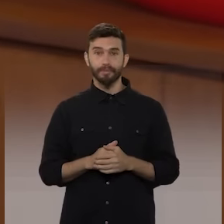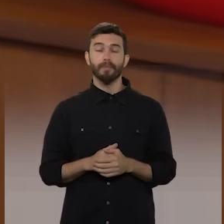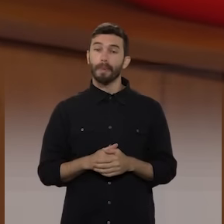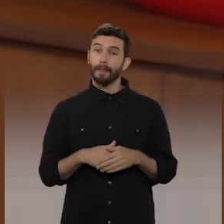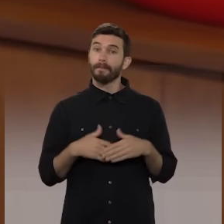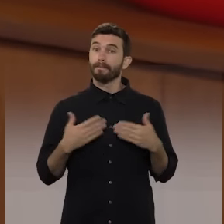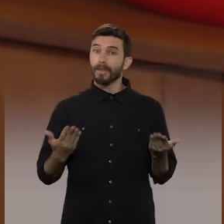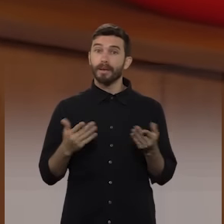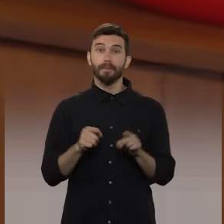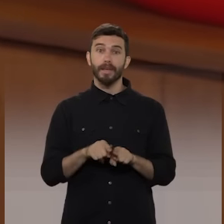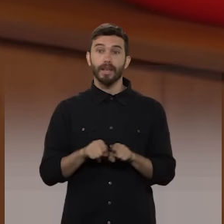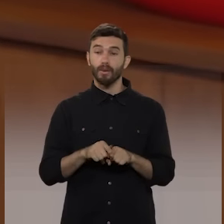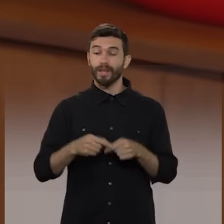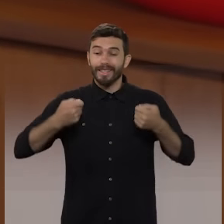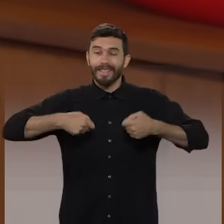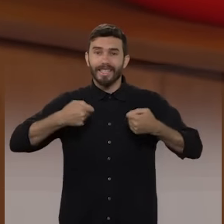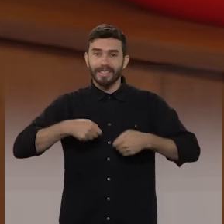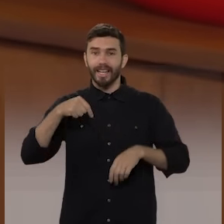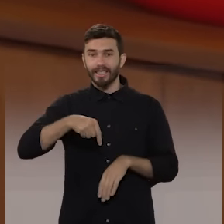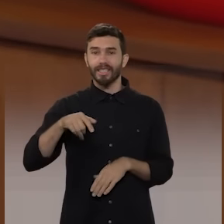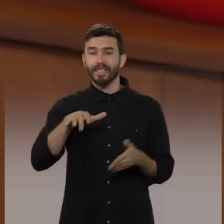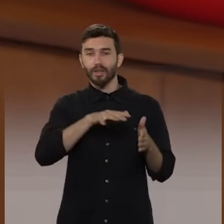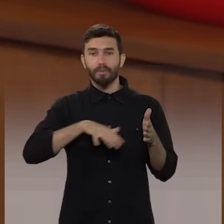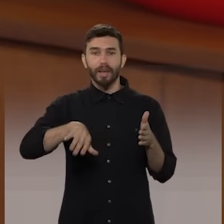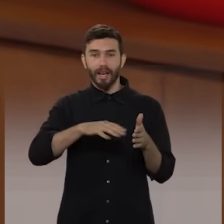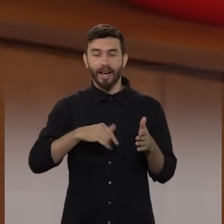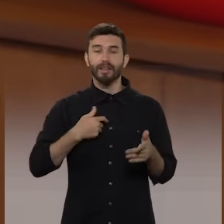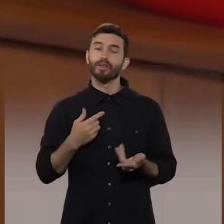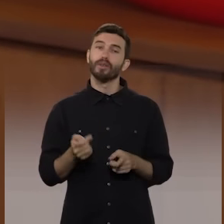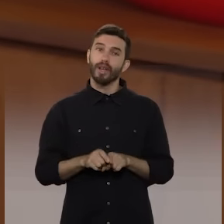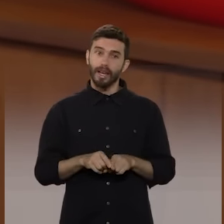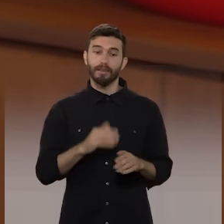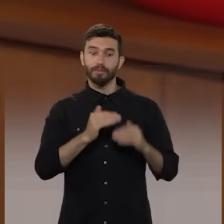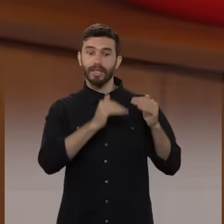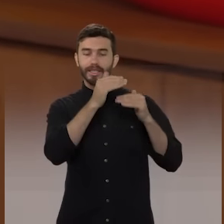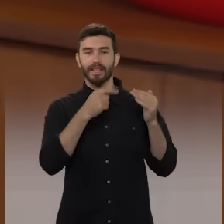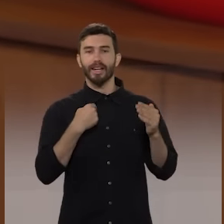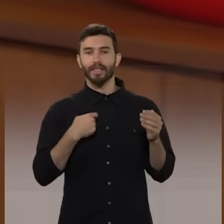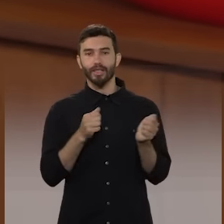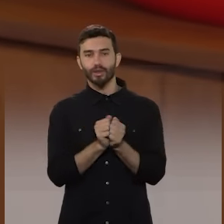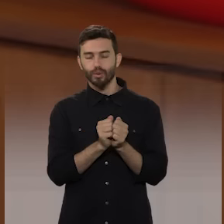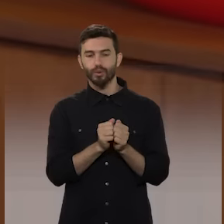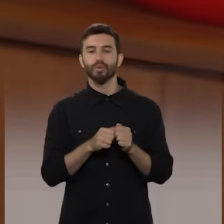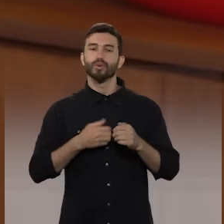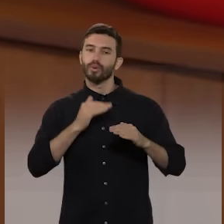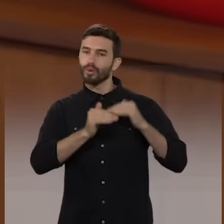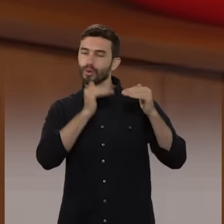aumento de volume que o mercado precisava e com o investimento que nós fizemos na fábrica. E lá em